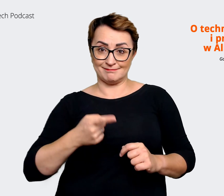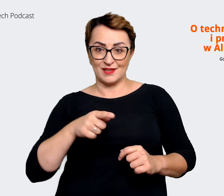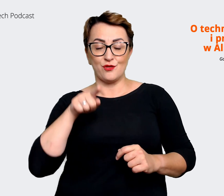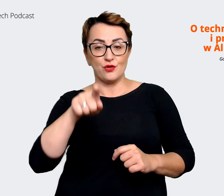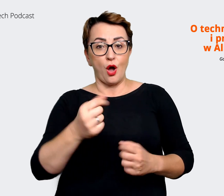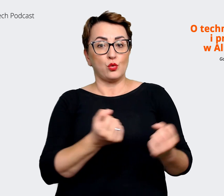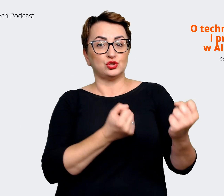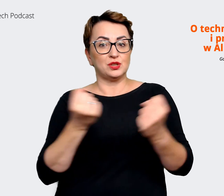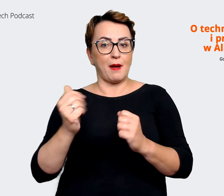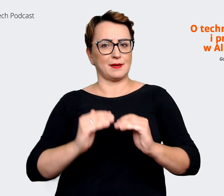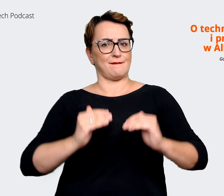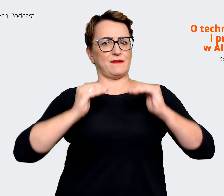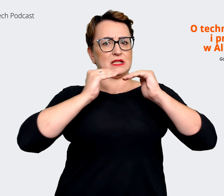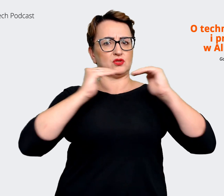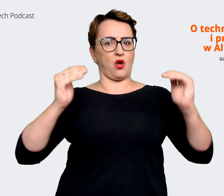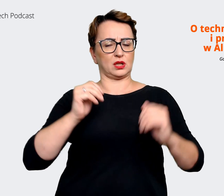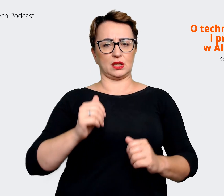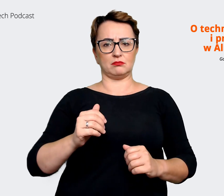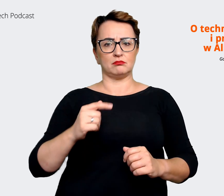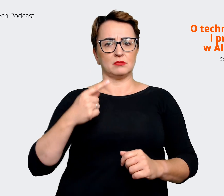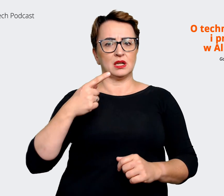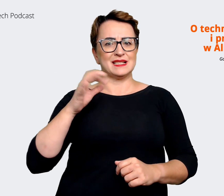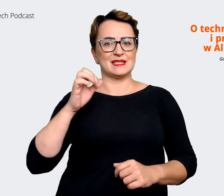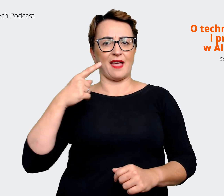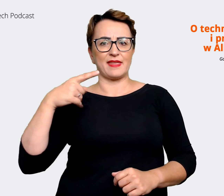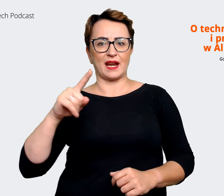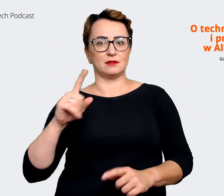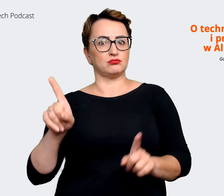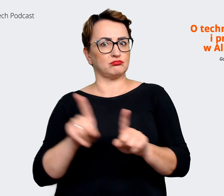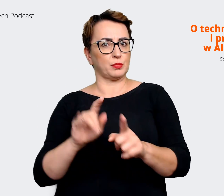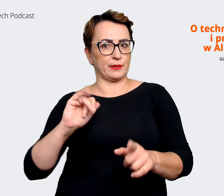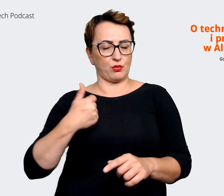wysokiego standardu, jaki do tej pory mieliśmy. Prowadzący: A jest taka funkcjonalność, w której